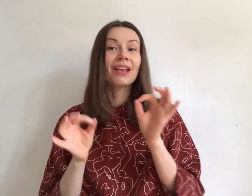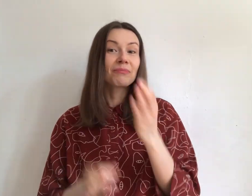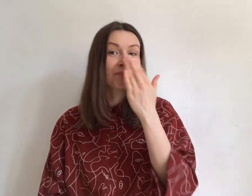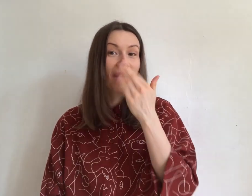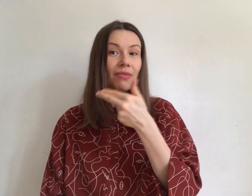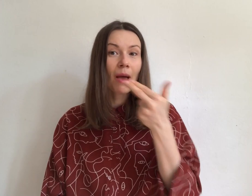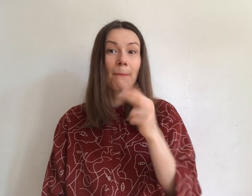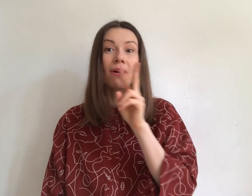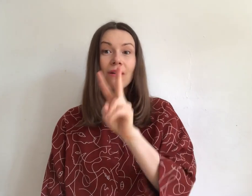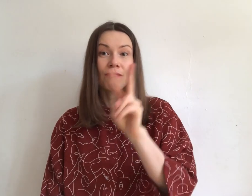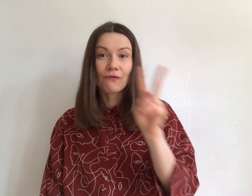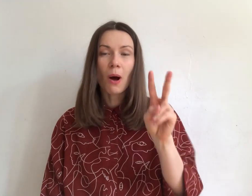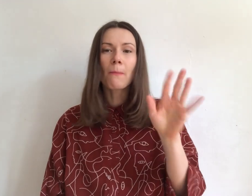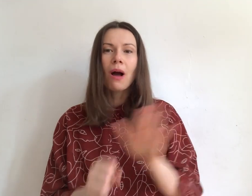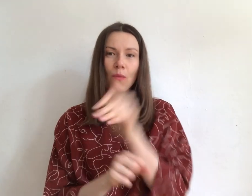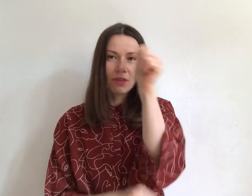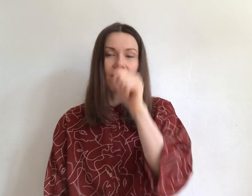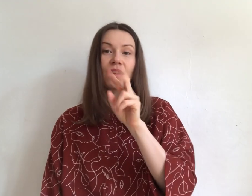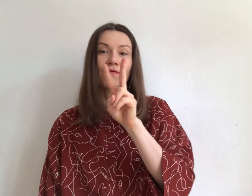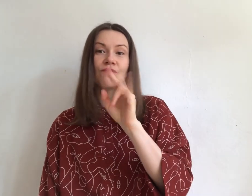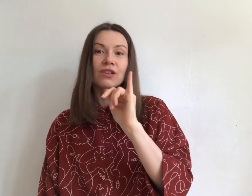Tym razem o VV, czyli Visual Vernacular.